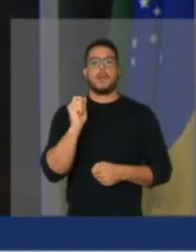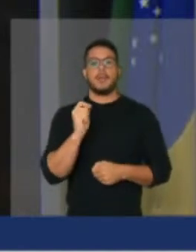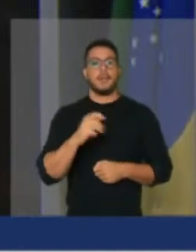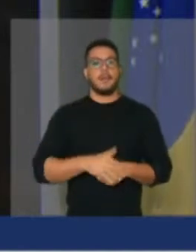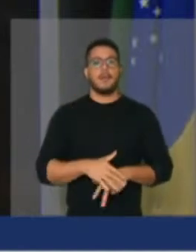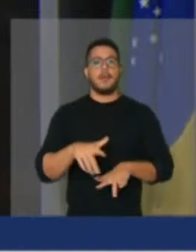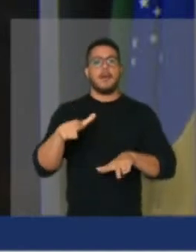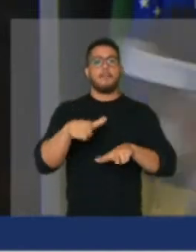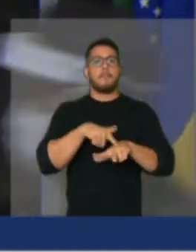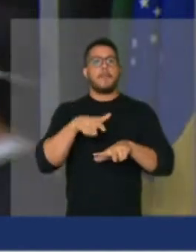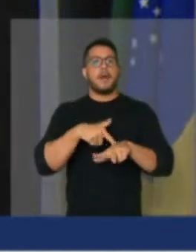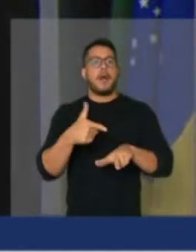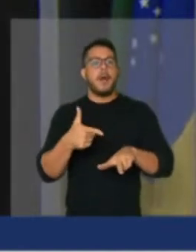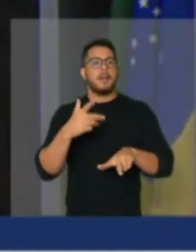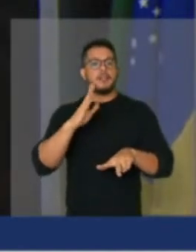PELO GOVERNO? MAIS UMA VEZ A